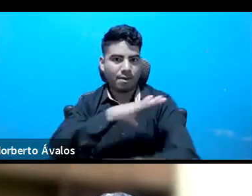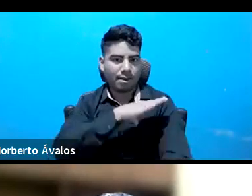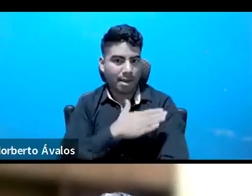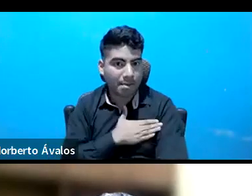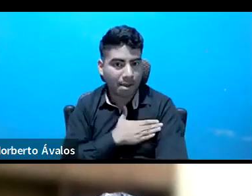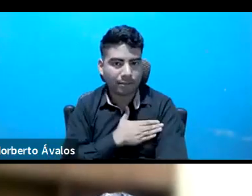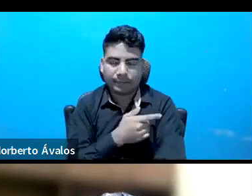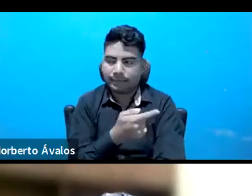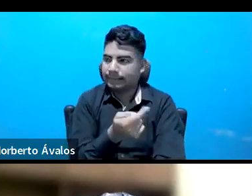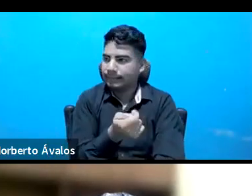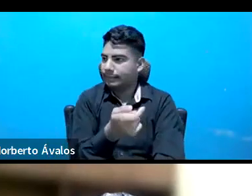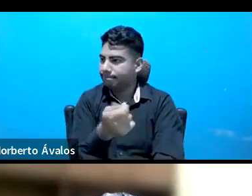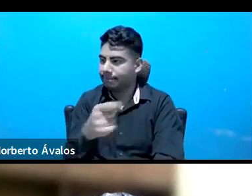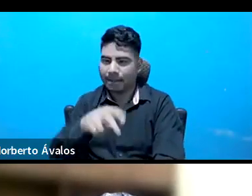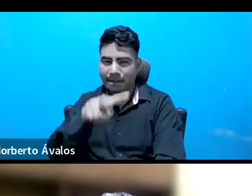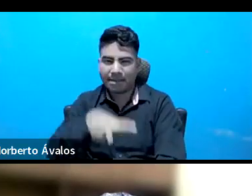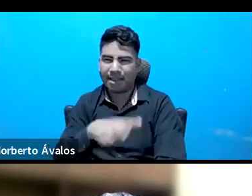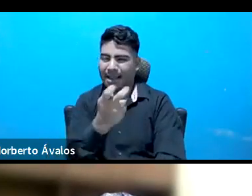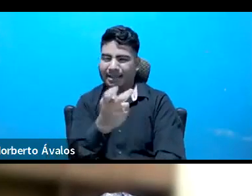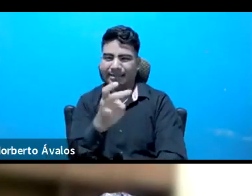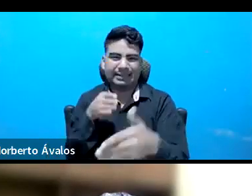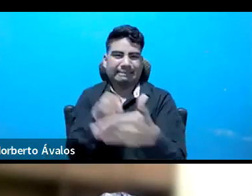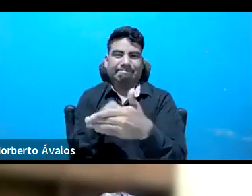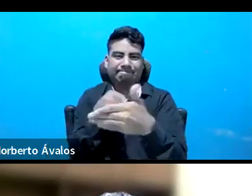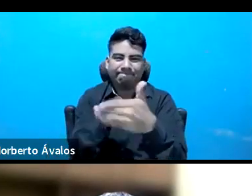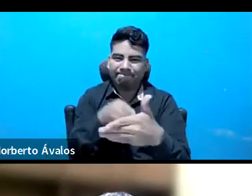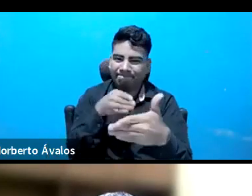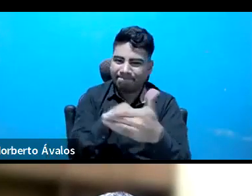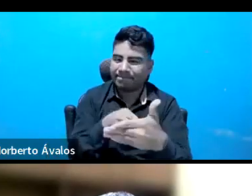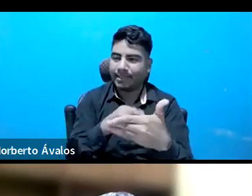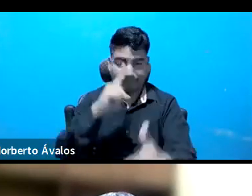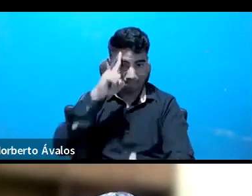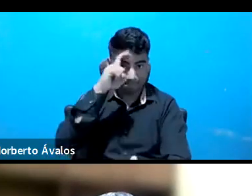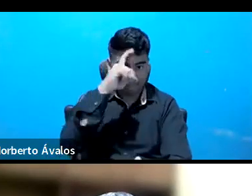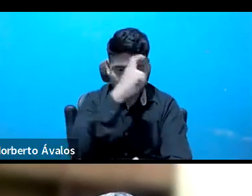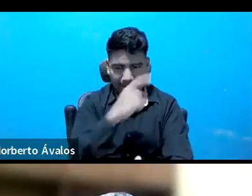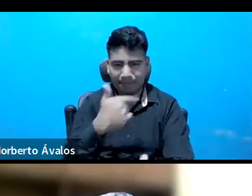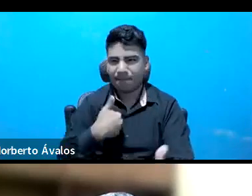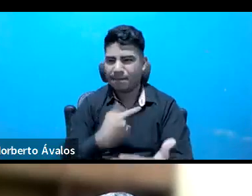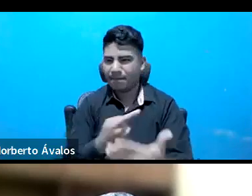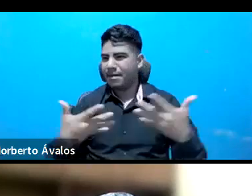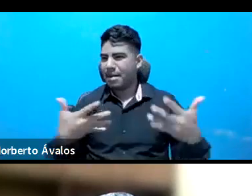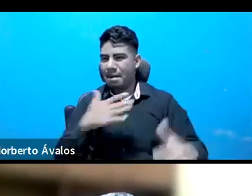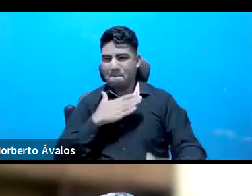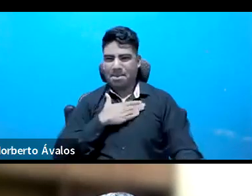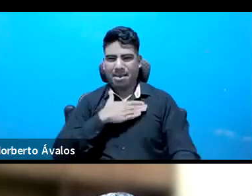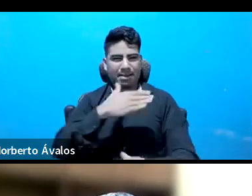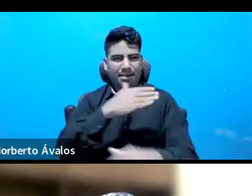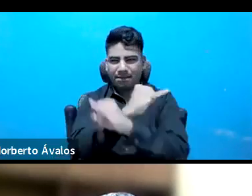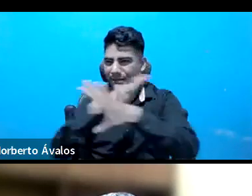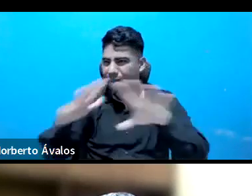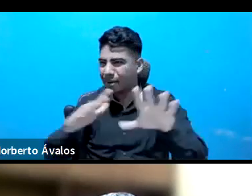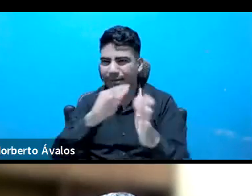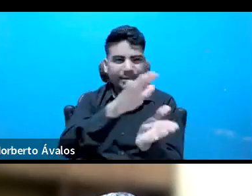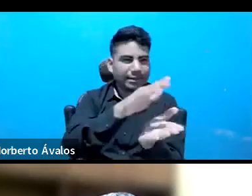paso pero la información en español, es muy poco poca ha sido una Barrera sumamente enorme. enorme enorme el poder tratar de afirmarme